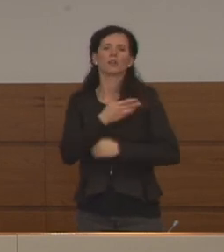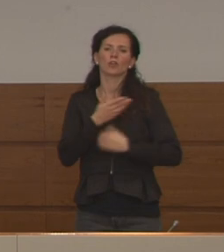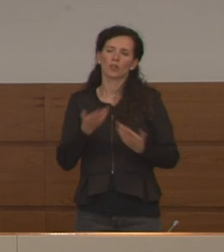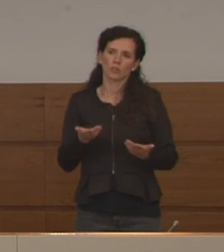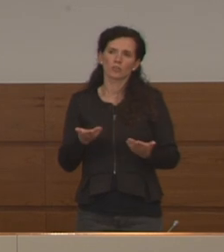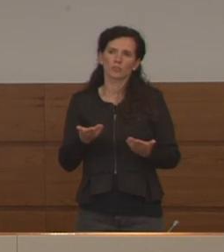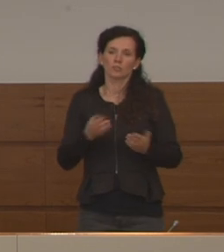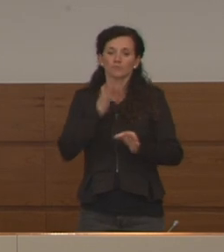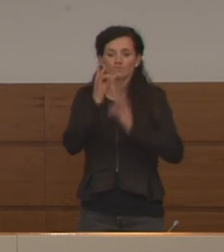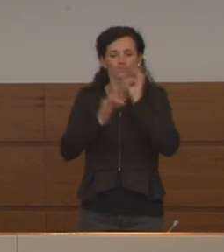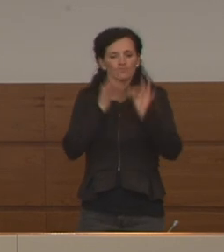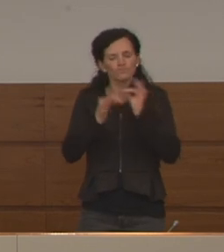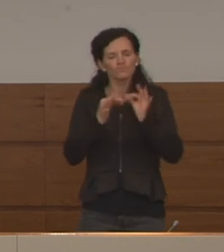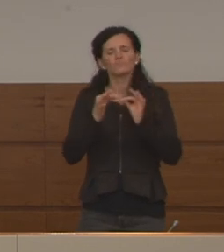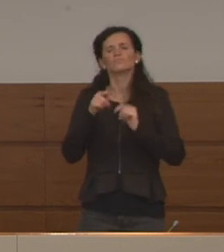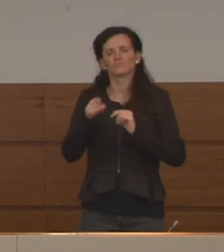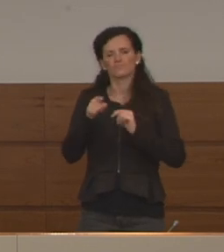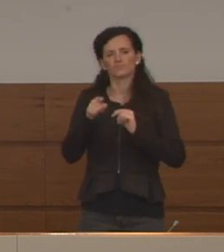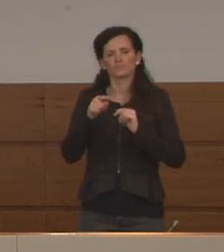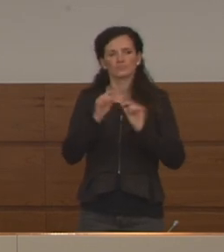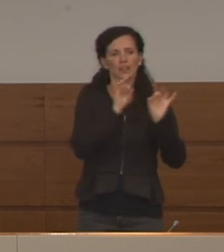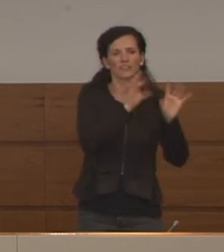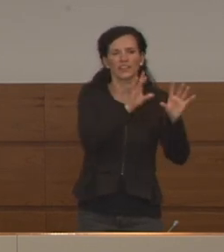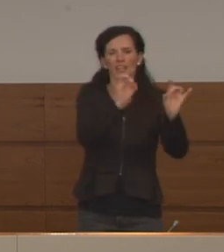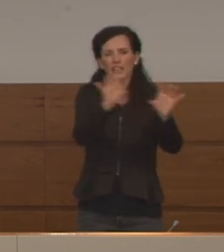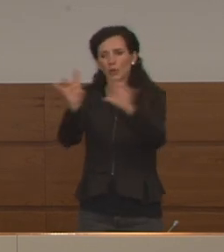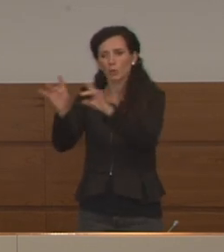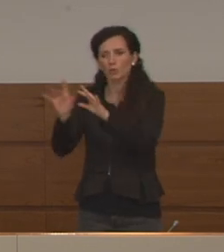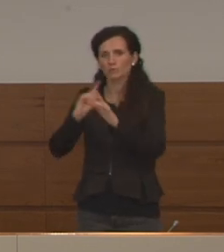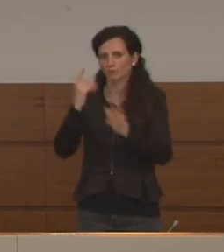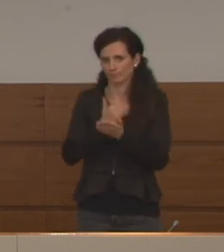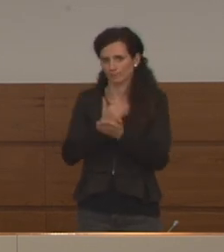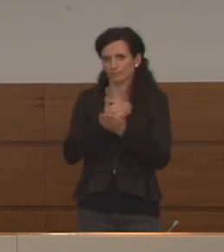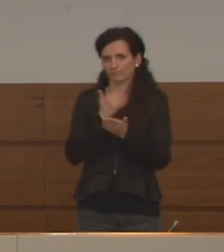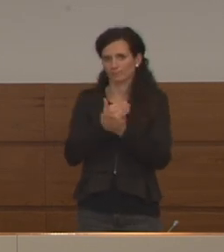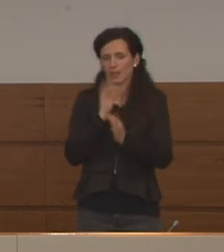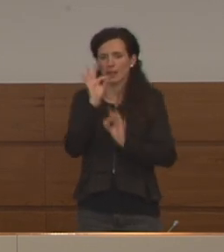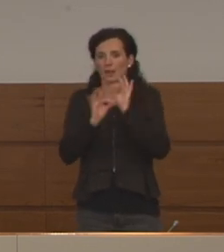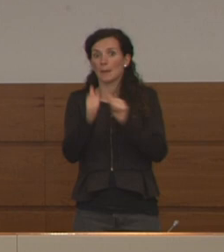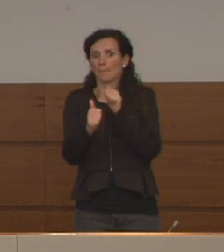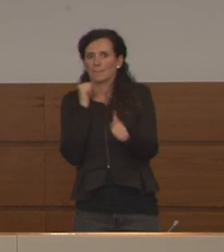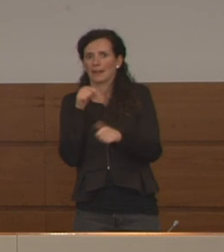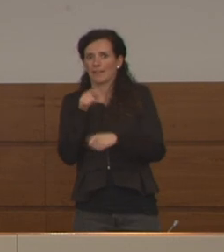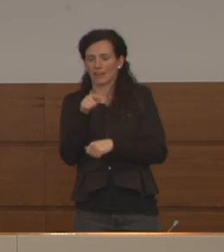prevenire la circolazione del virus e di garantire la massima sicurezza a tutti quanti,